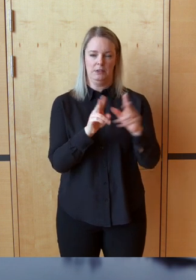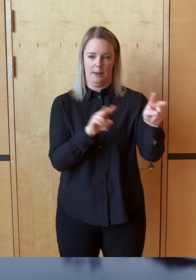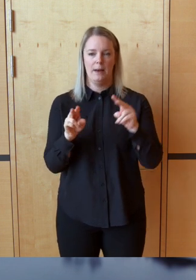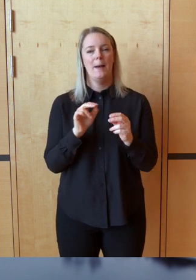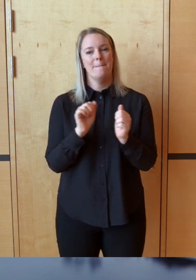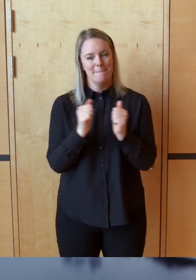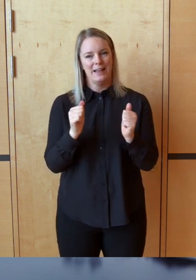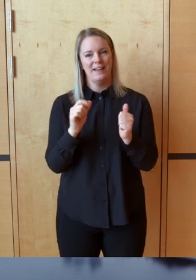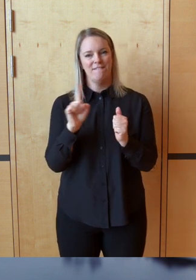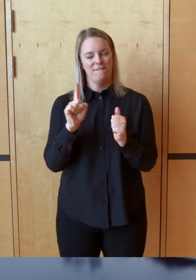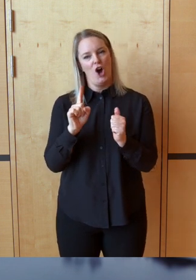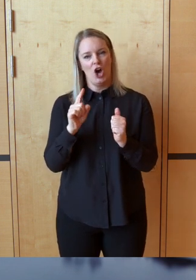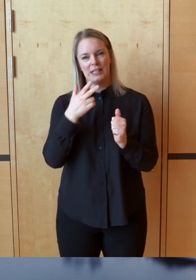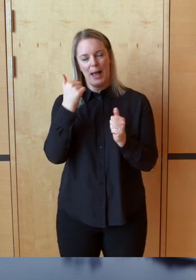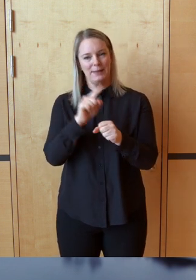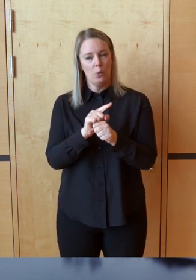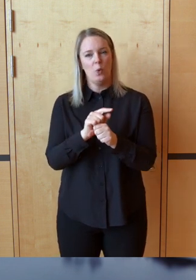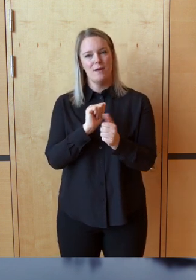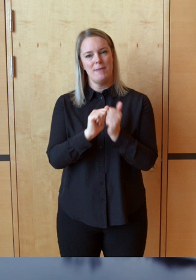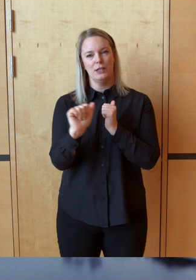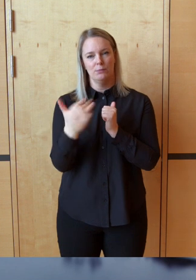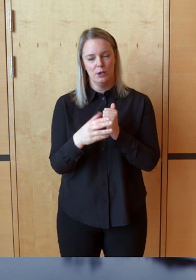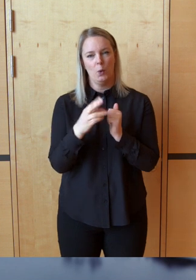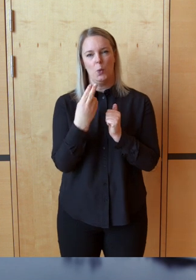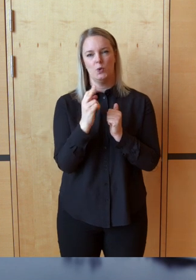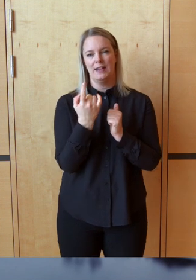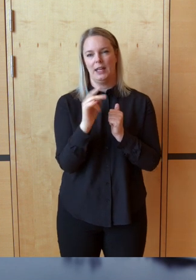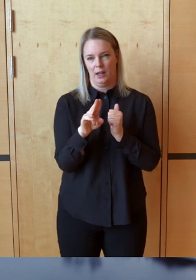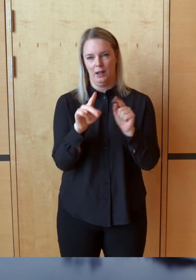Viken där man får en snabbare tid övriga kommun så blir det längre tid Tack